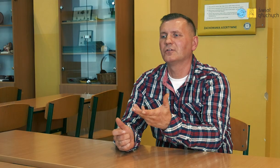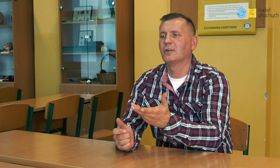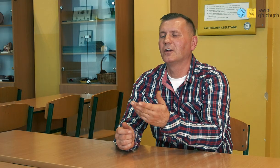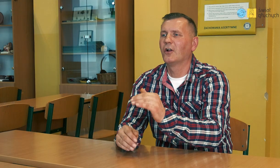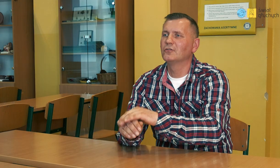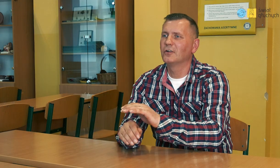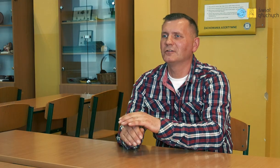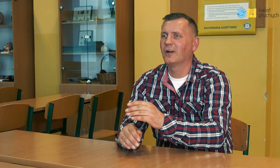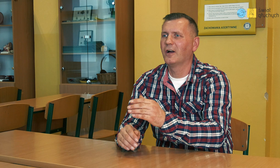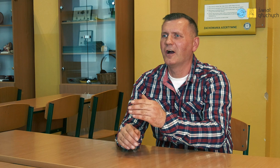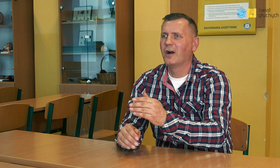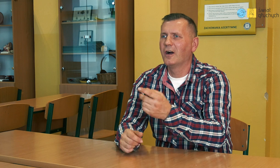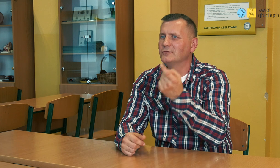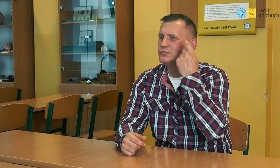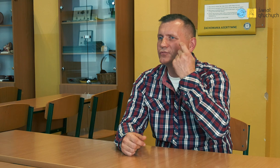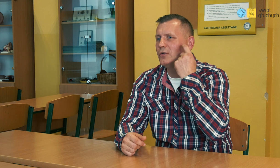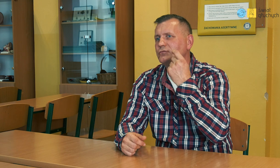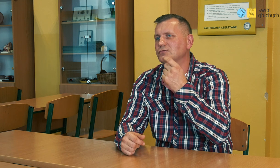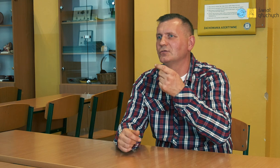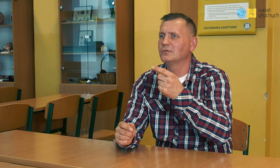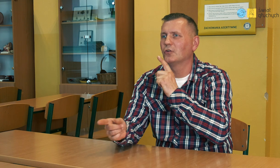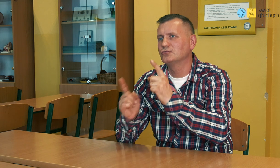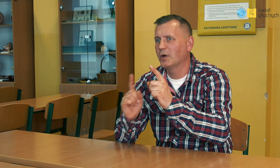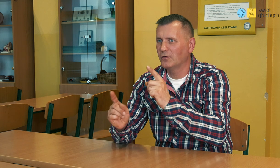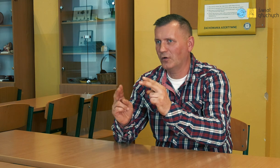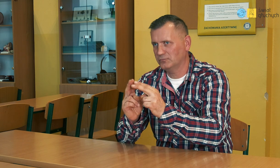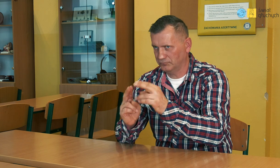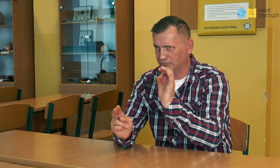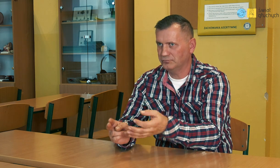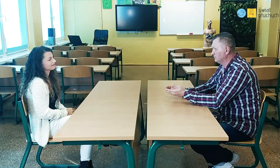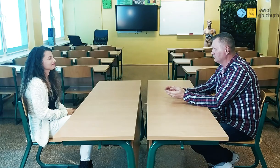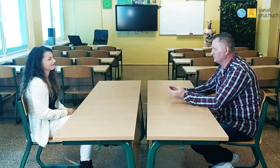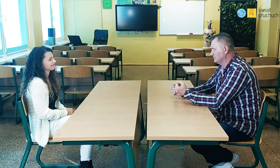Miałaś dobre relacje ze słyszącymi koleżankami?